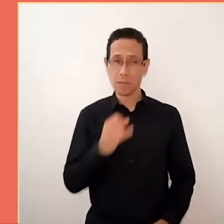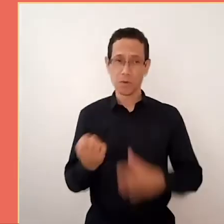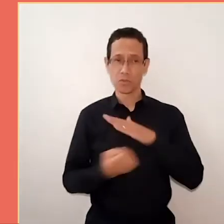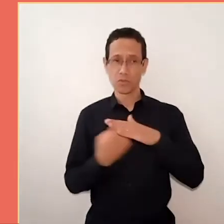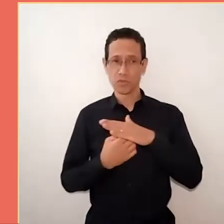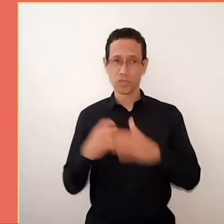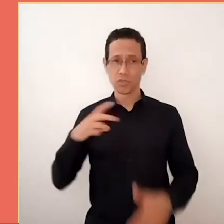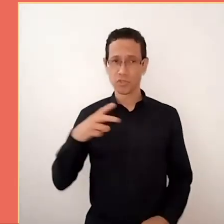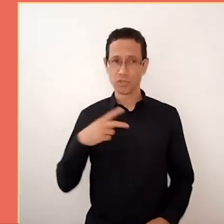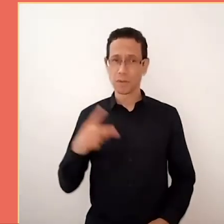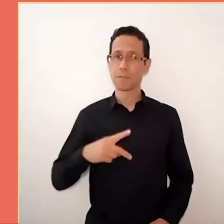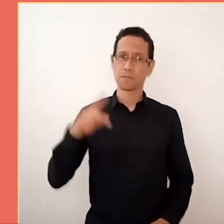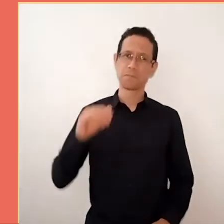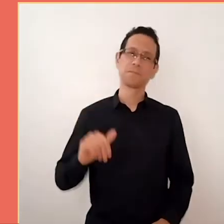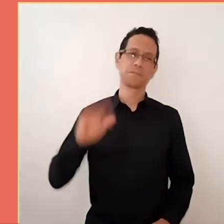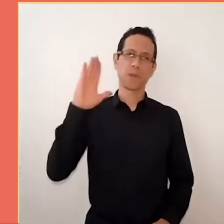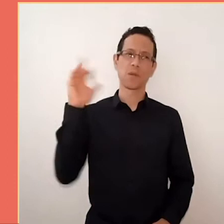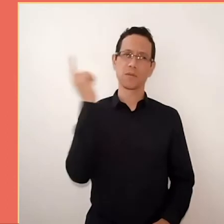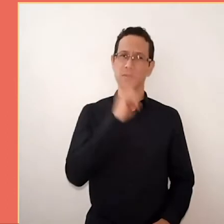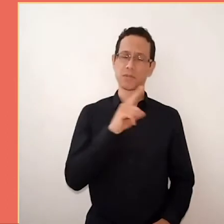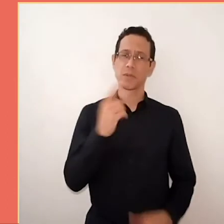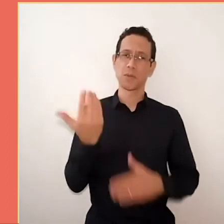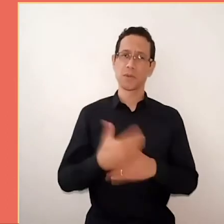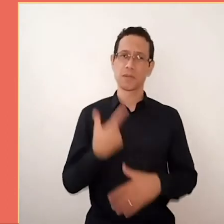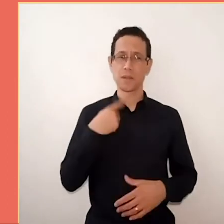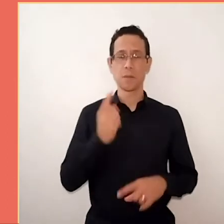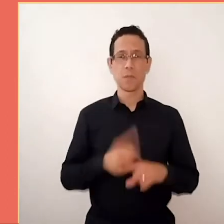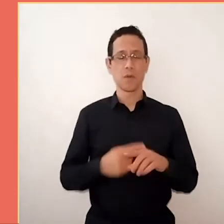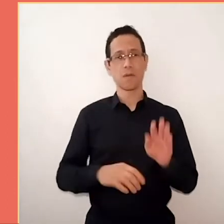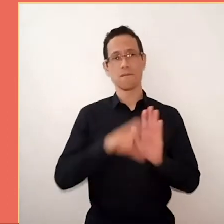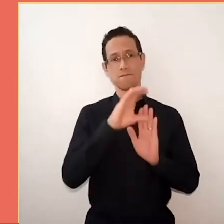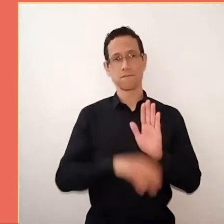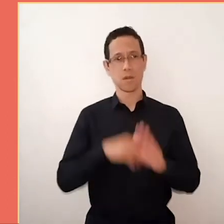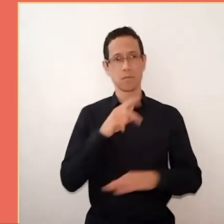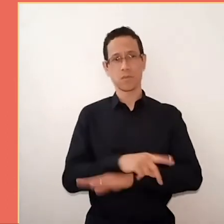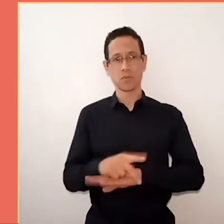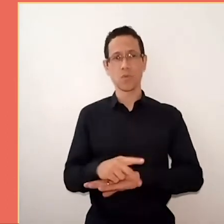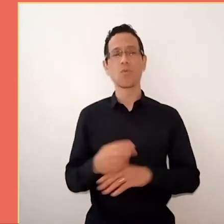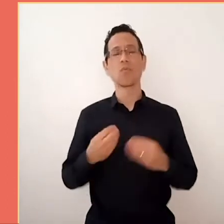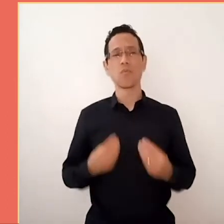Fazendo aqui uma minha-culpa. Os currículos dos cursos de pedagogia não poderiam ficar sem essa discussão.